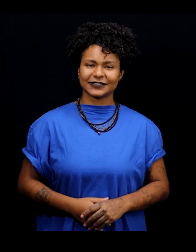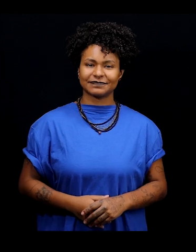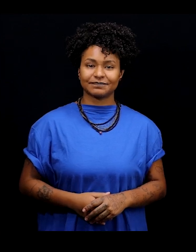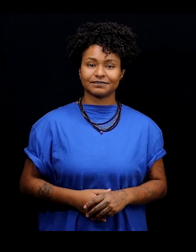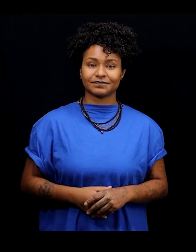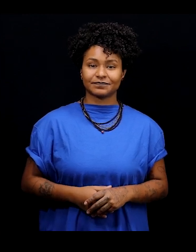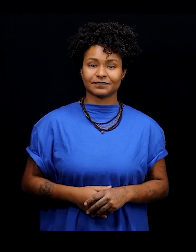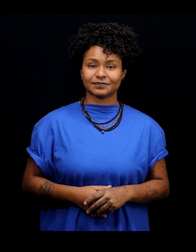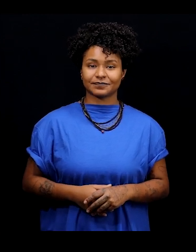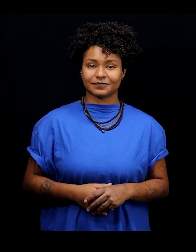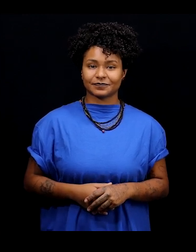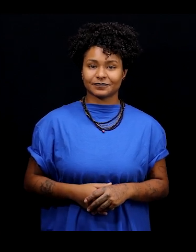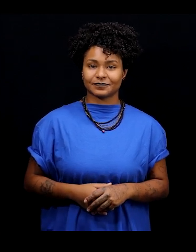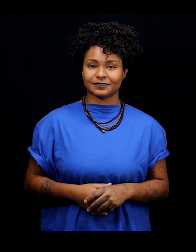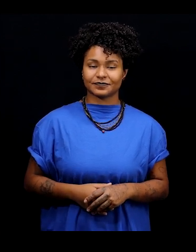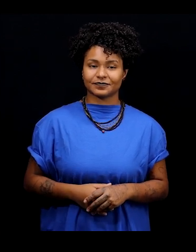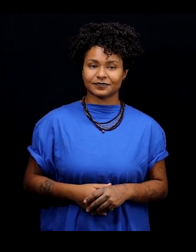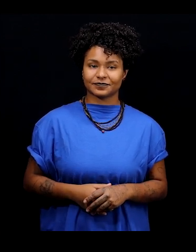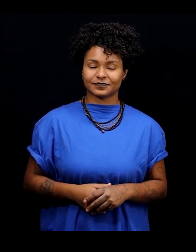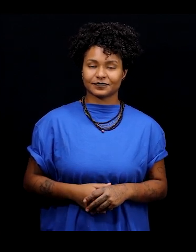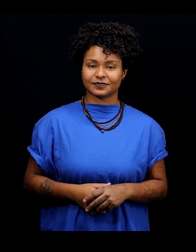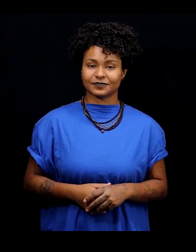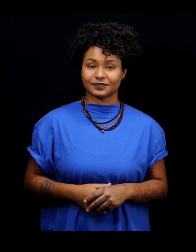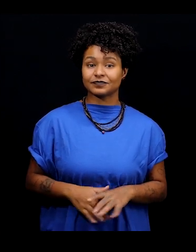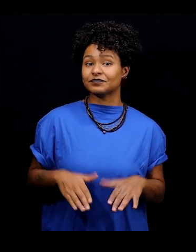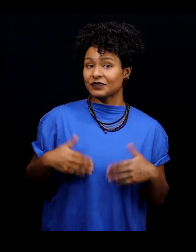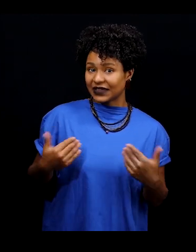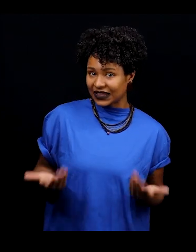Aí, Paulo! Bom, aí...